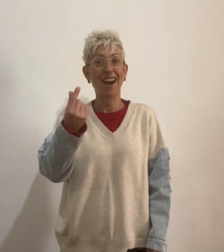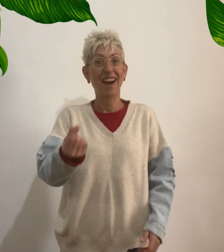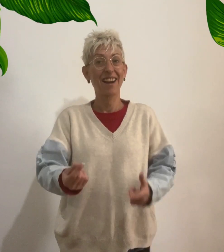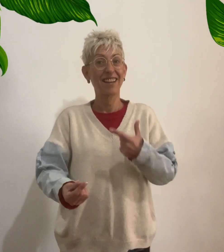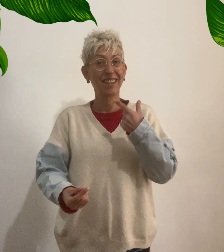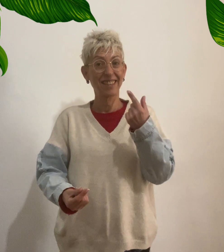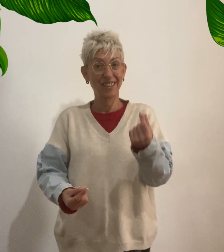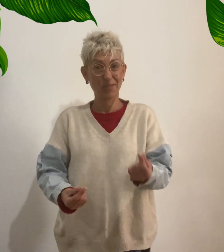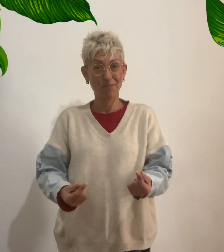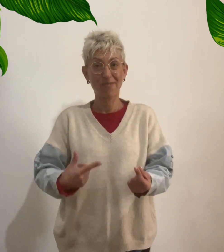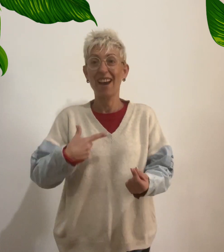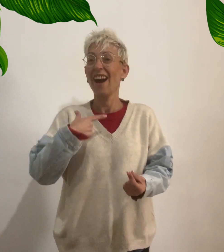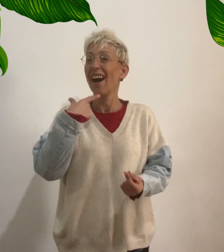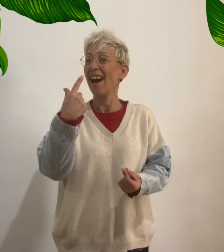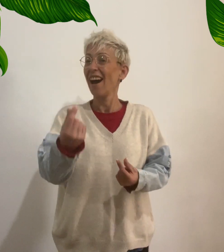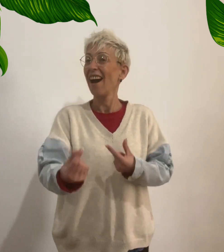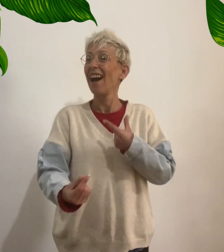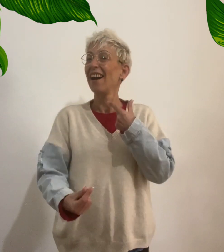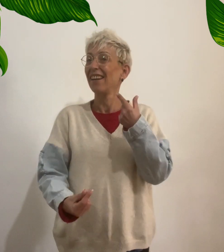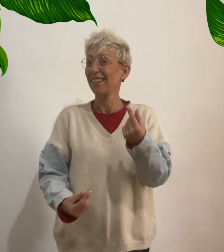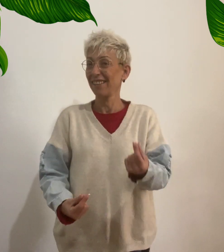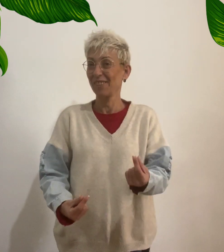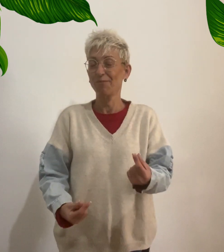עלים